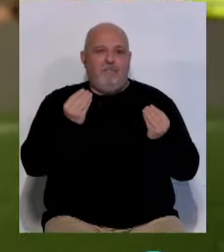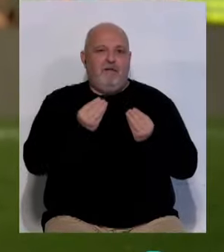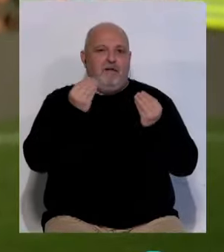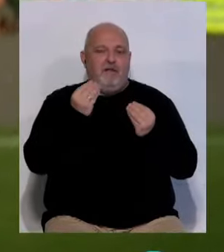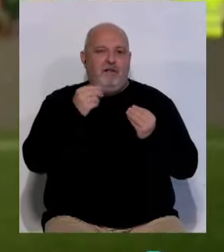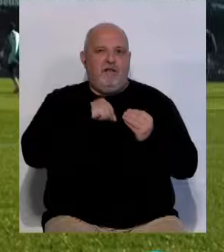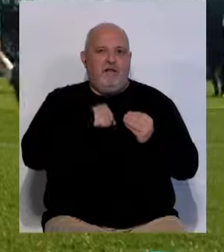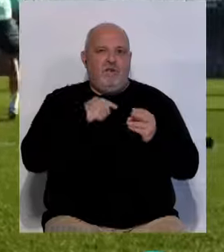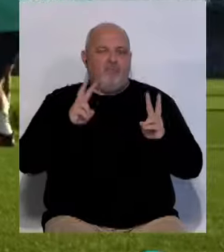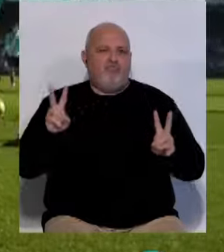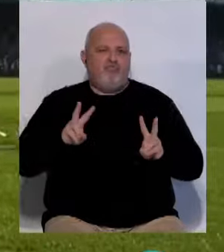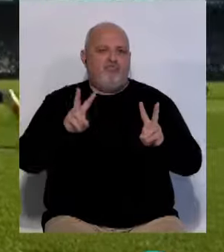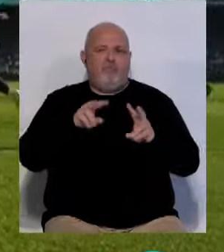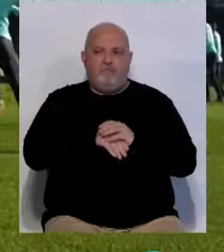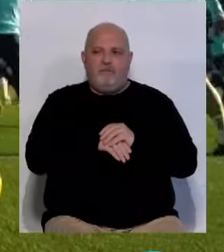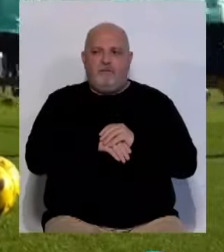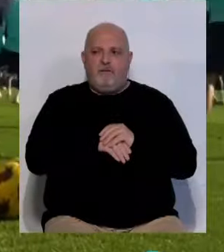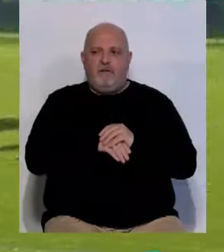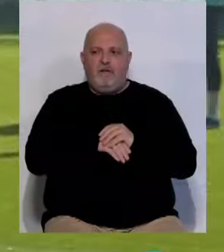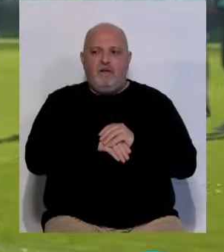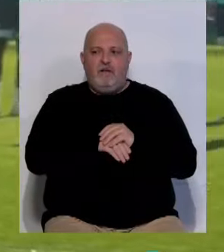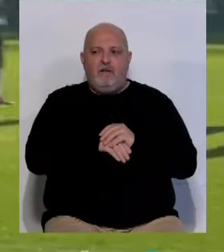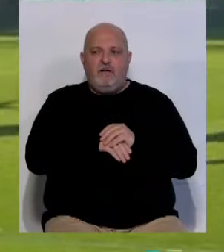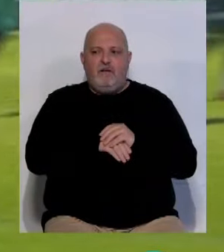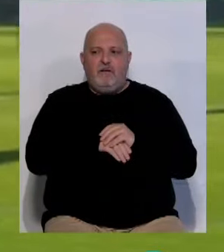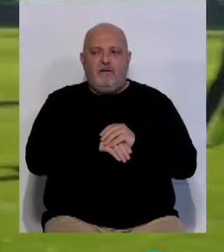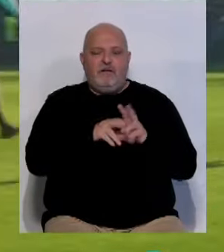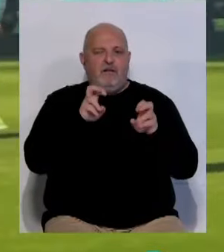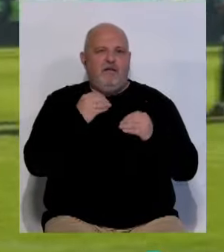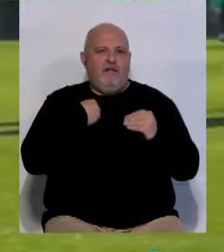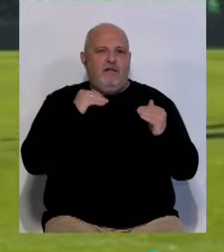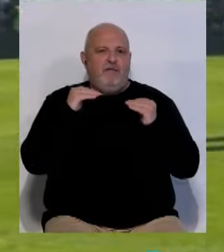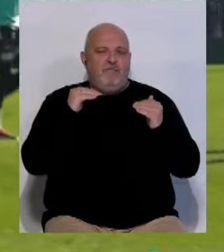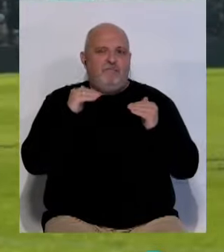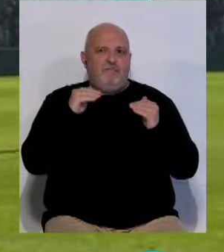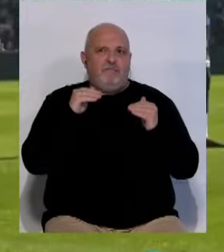sus prestaciones yo yo de toas manera creo que también está viviendo en una ola de de